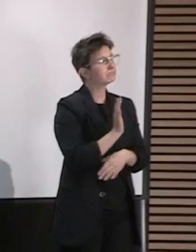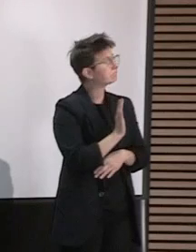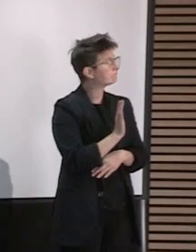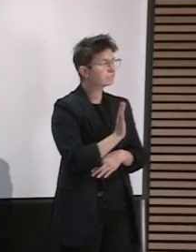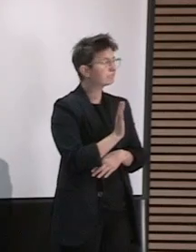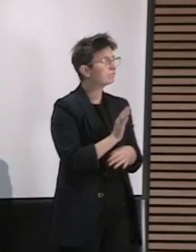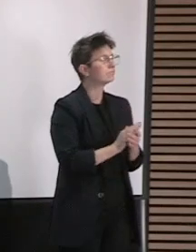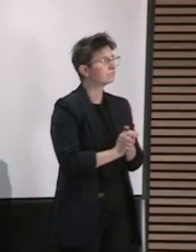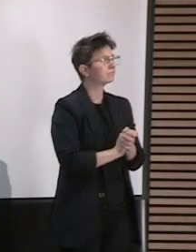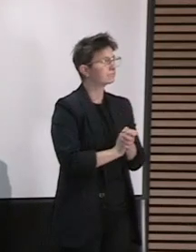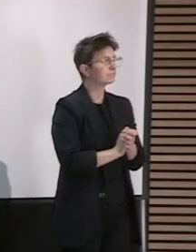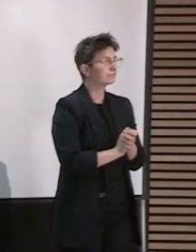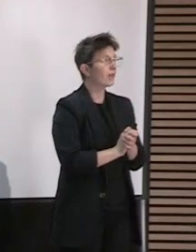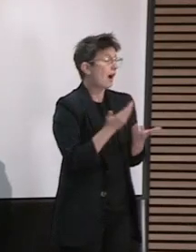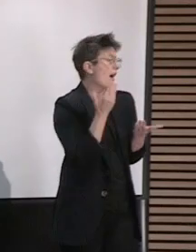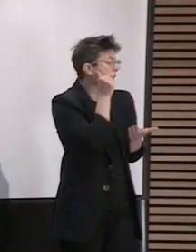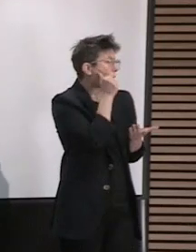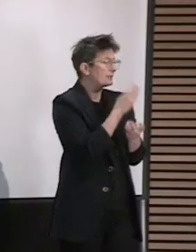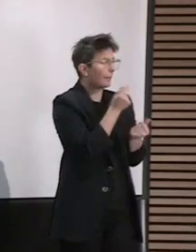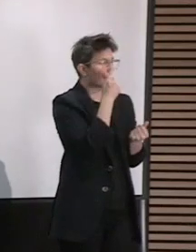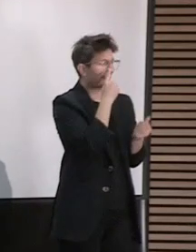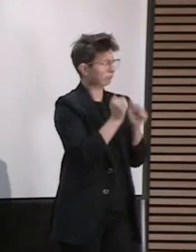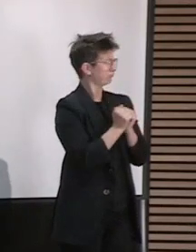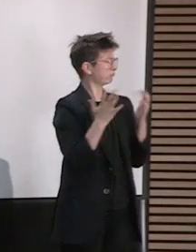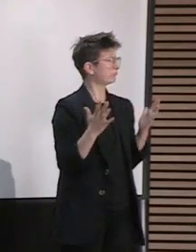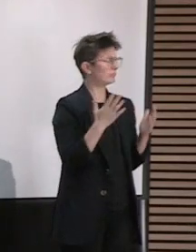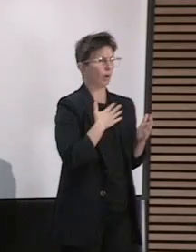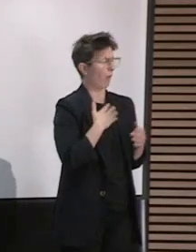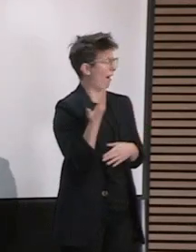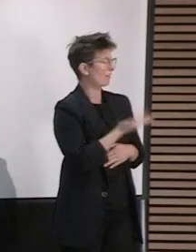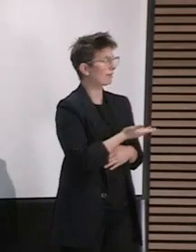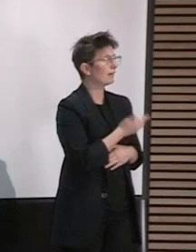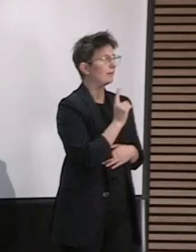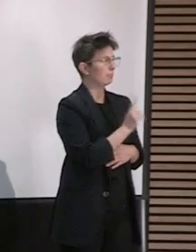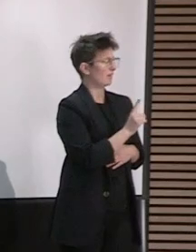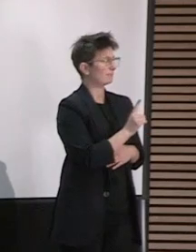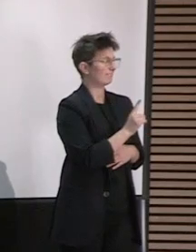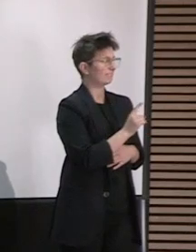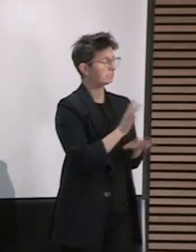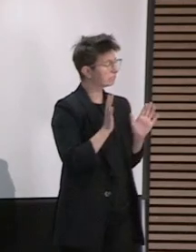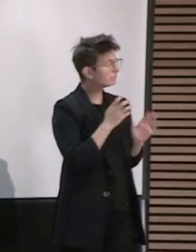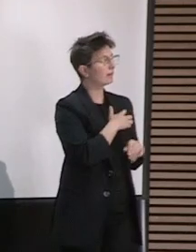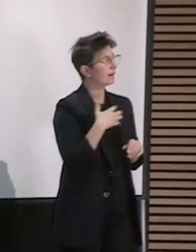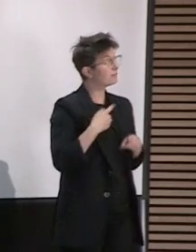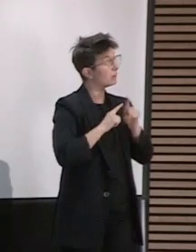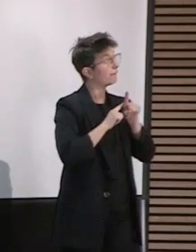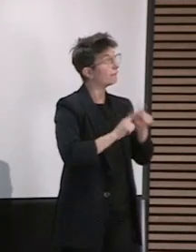whakahoki? RAIWHANAU Kaore au e whakapono ki tera. Kua whakaritea e te Kawanatanga tetahi whakaaetanga